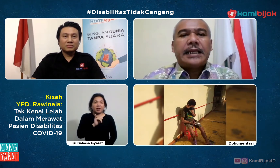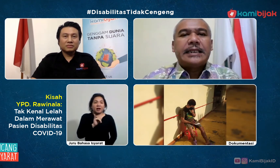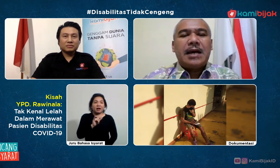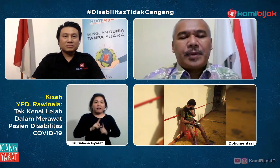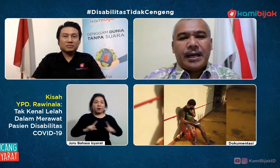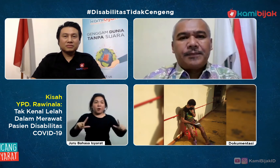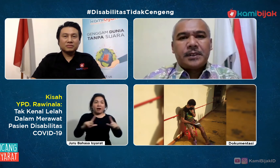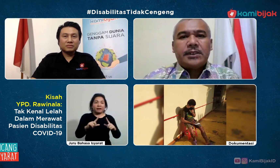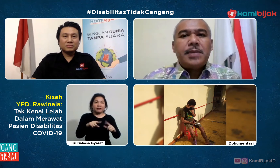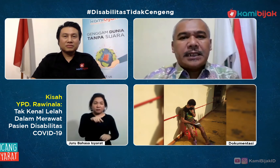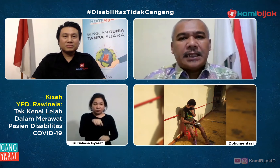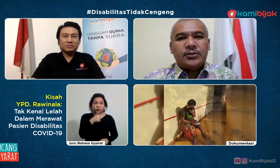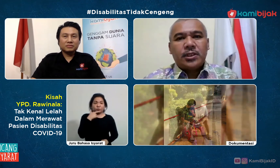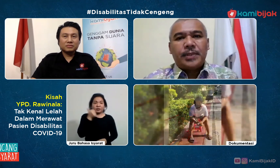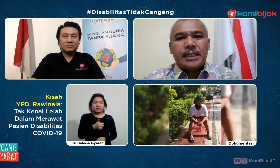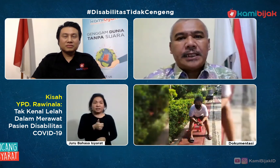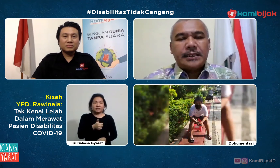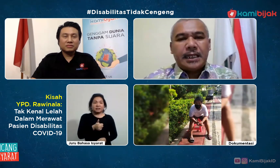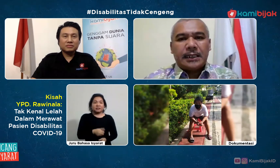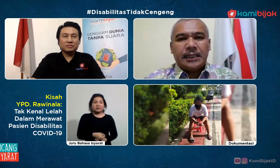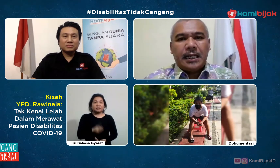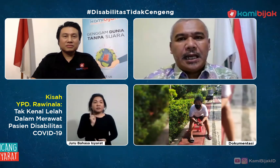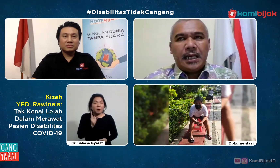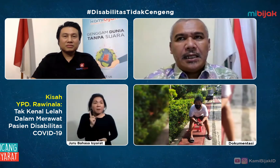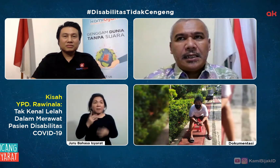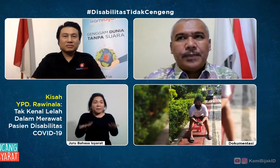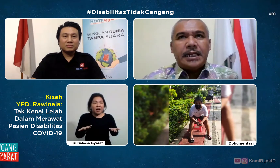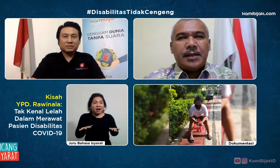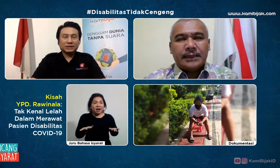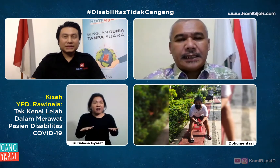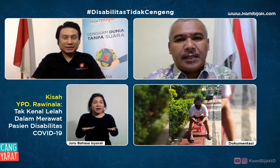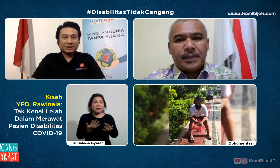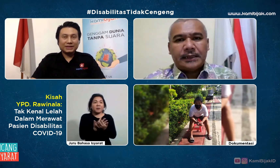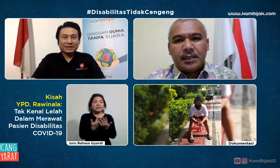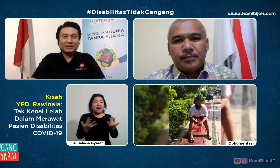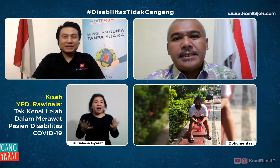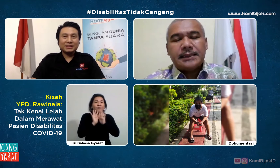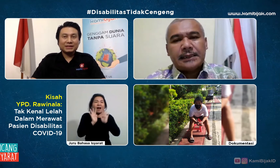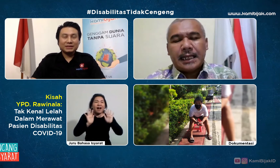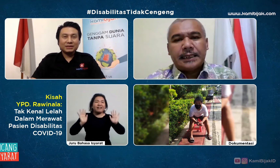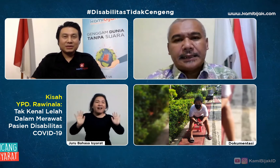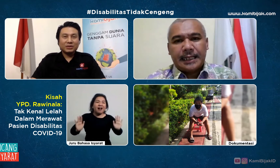karena apa yg masyarakat juga banyak kendala-kendala banyak hambatan-hambatan banyak